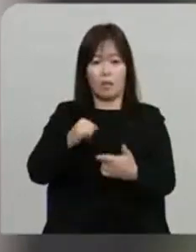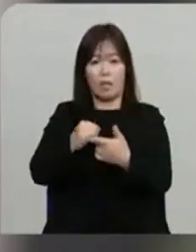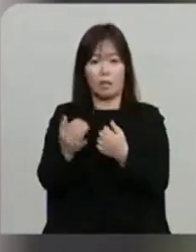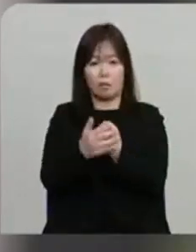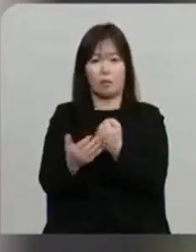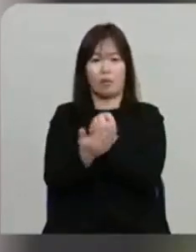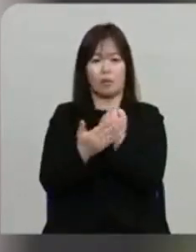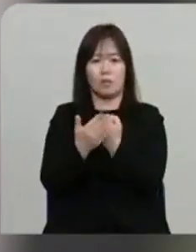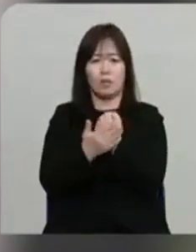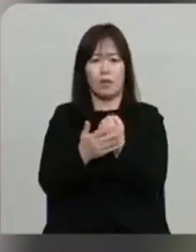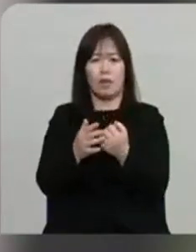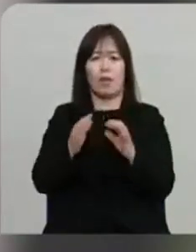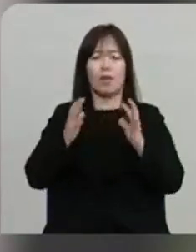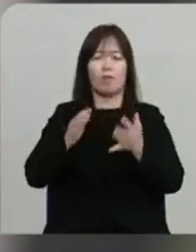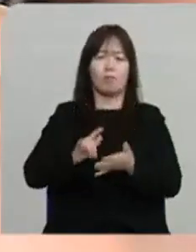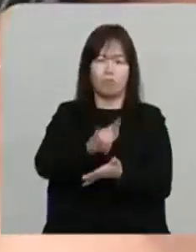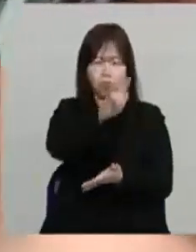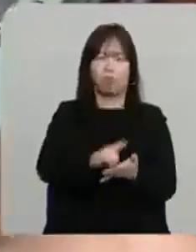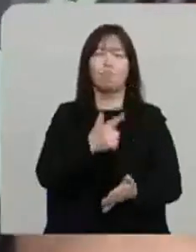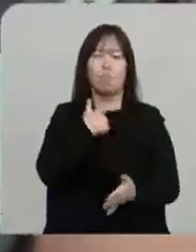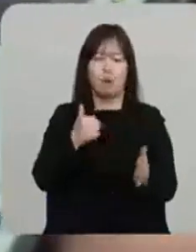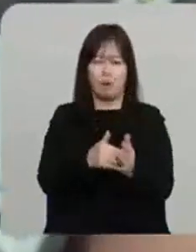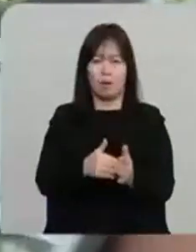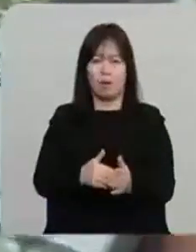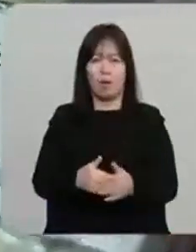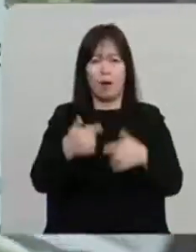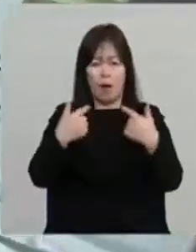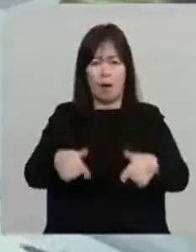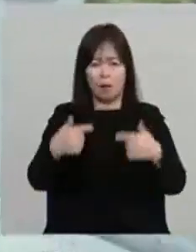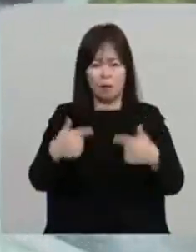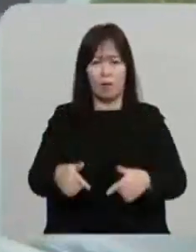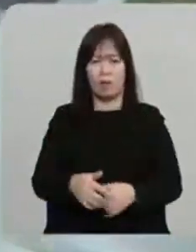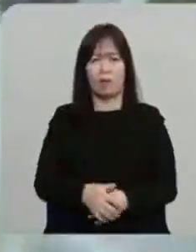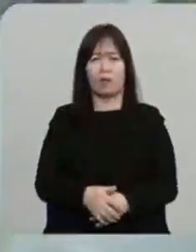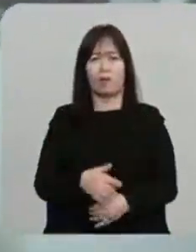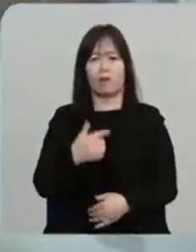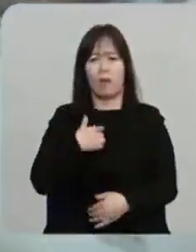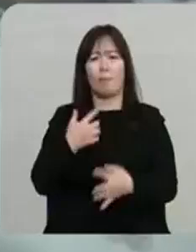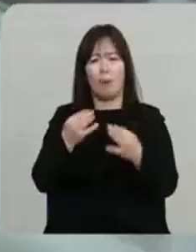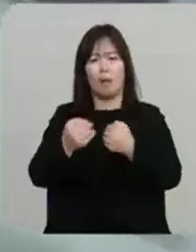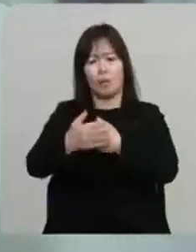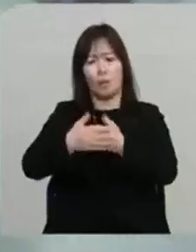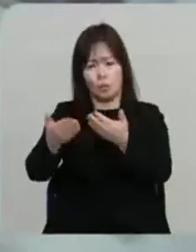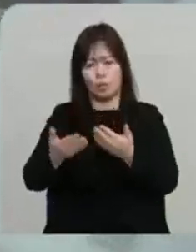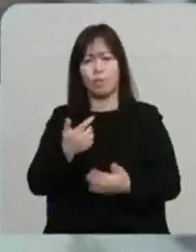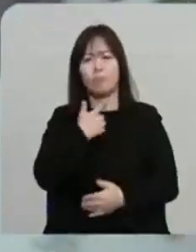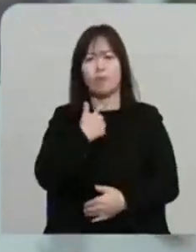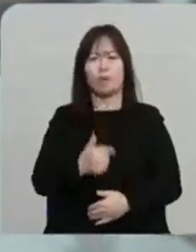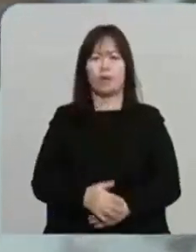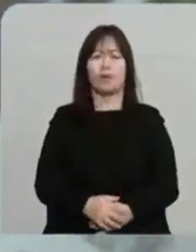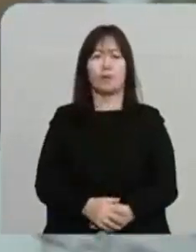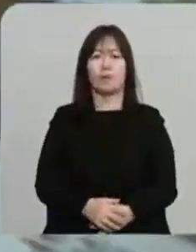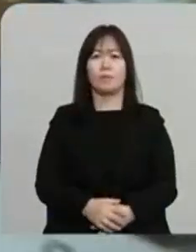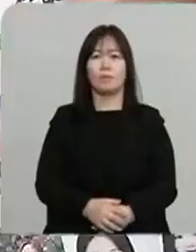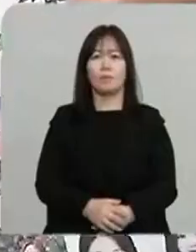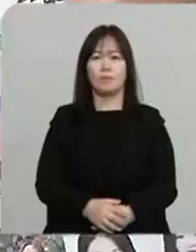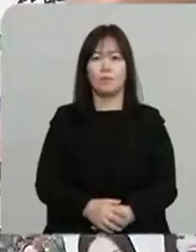해외여행도 다녀왔어요. 항상 그렇게 엄마를 많이